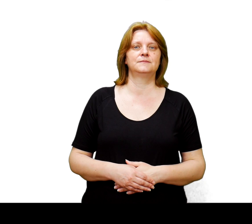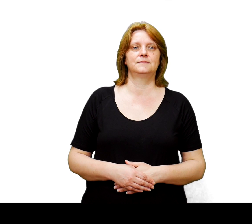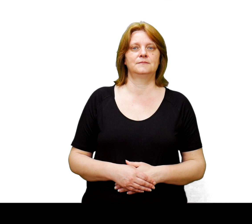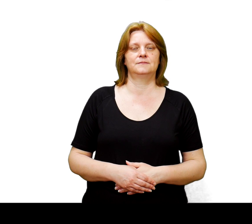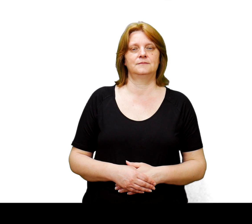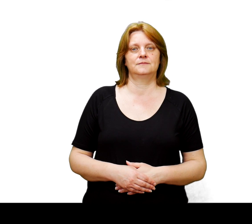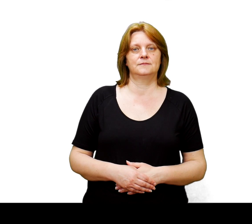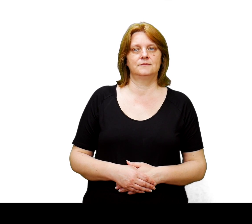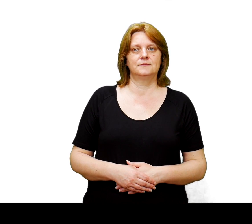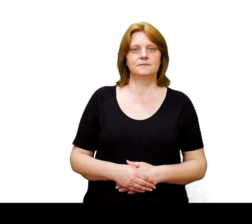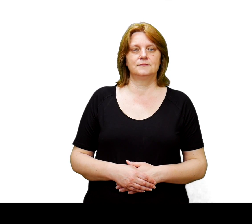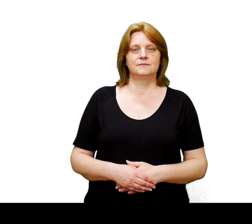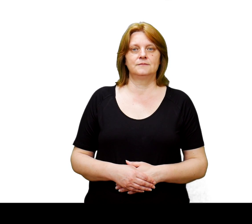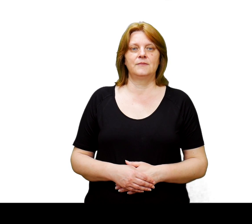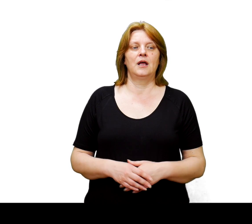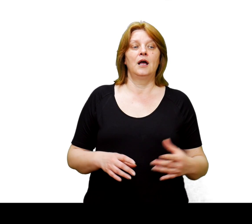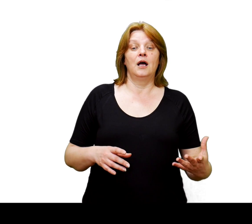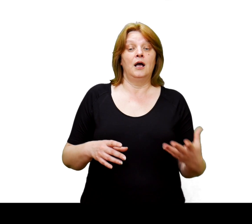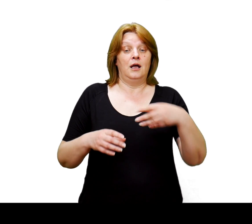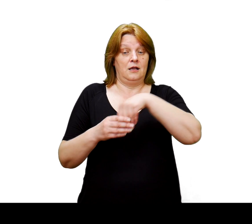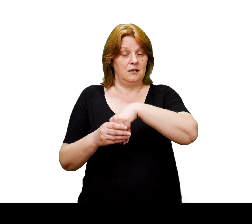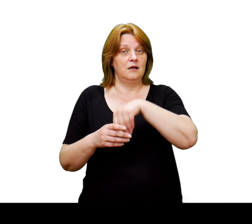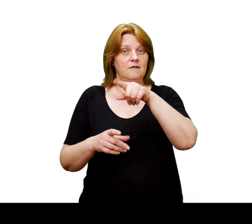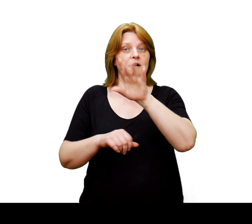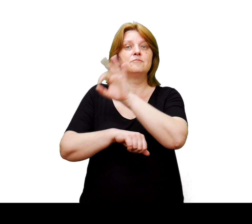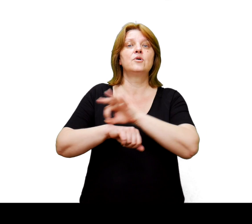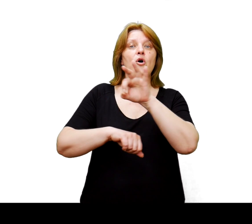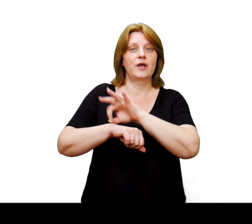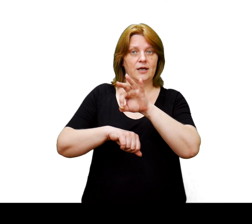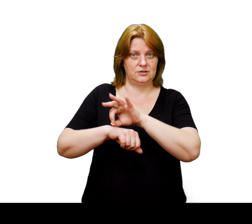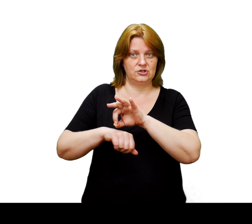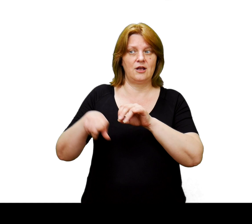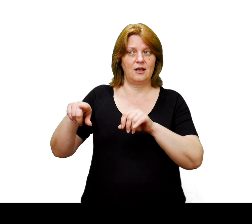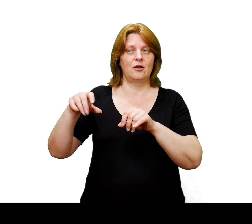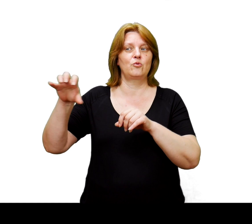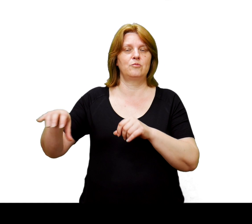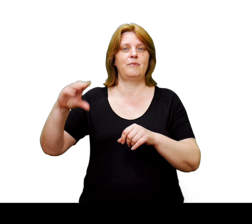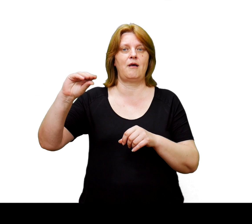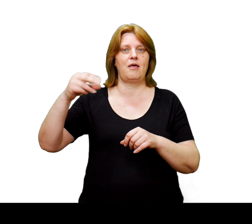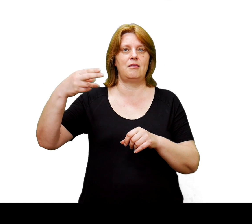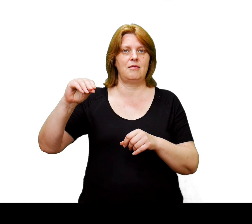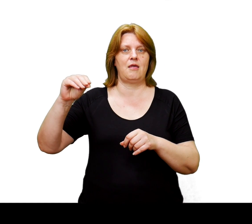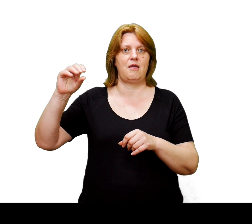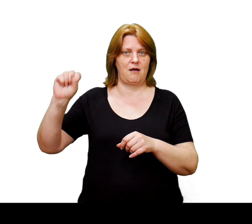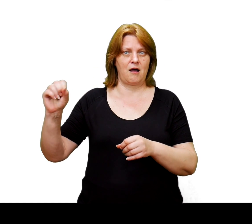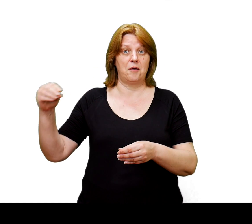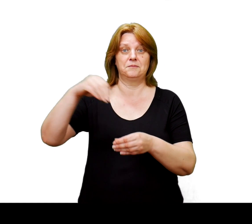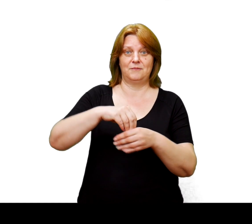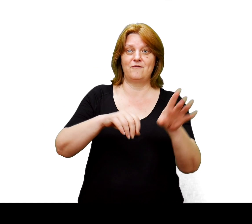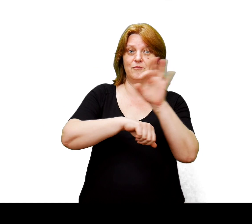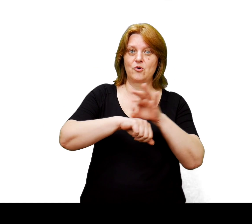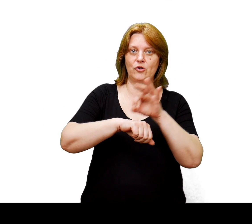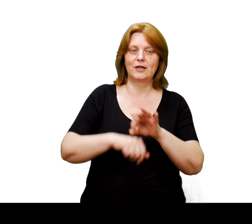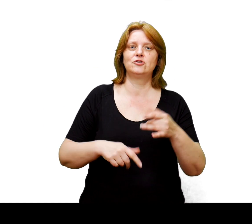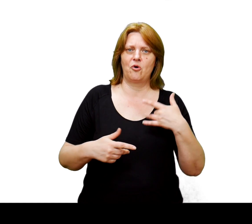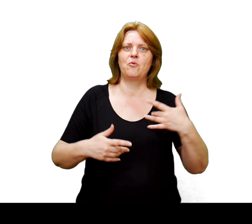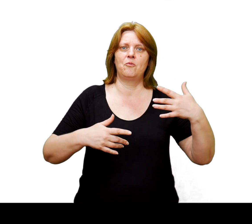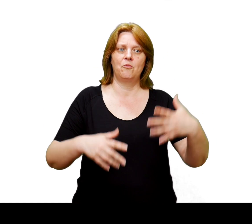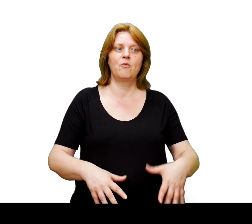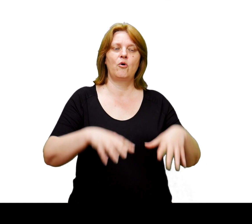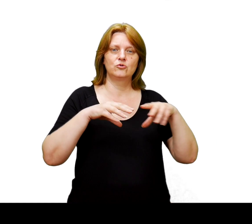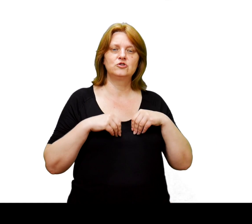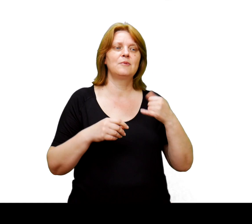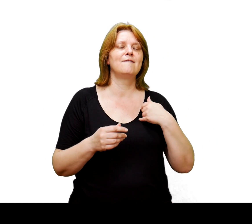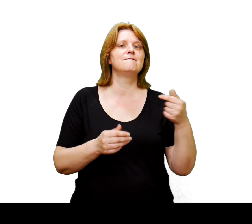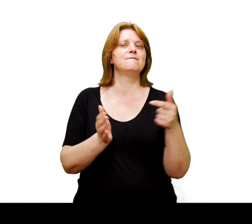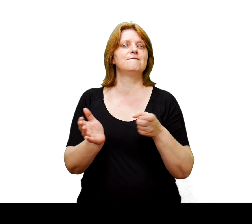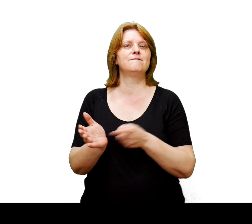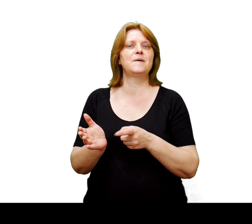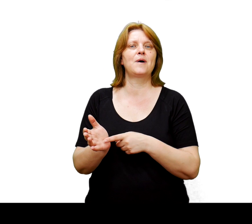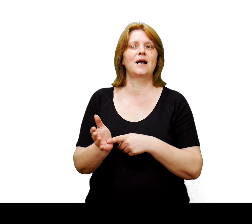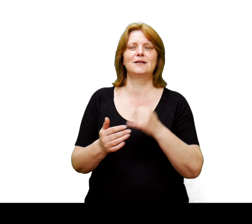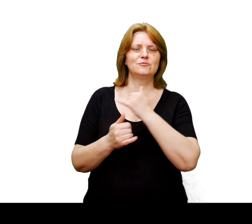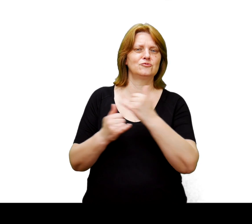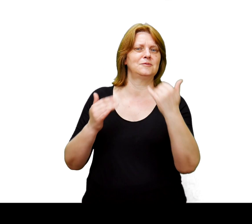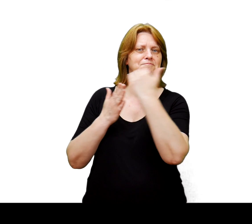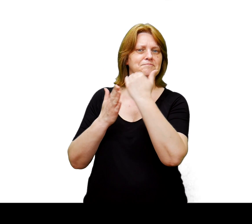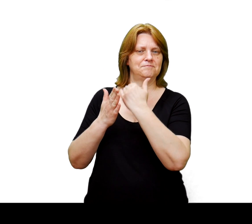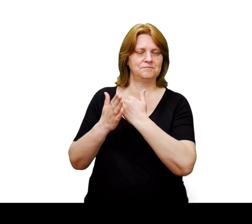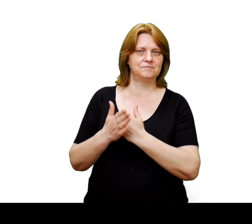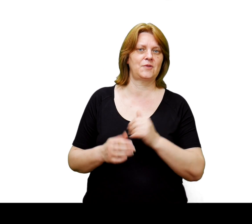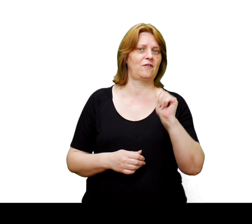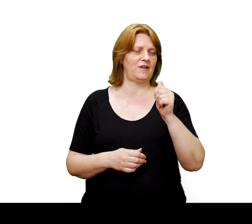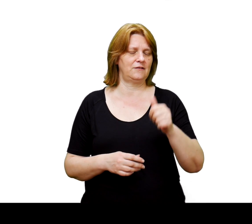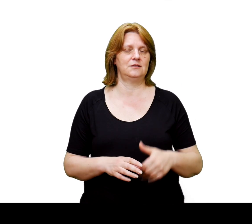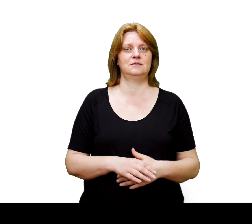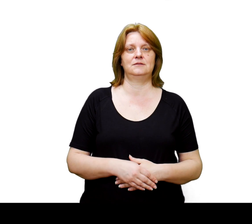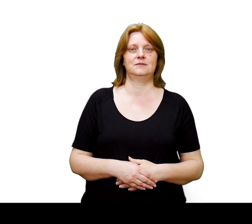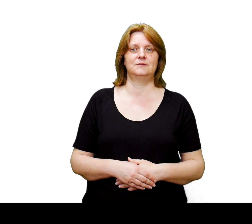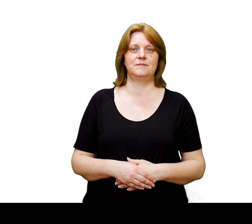Udział w projekcie umożliwi Grupie Enea pozyskanie pożądanych kompetencji.